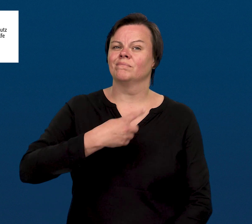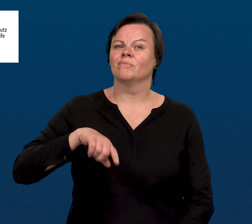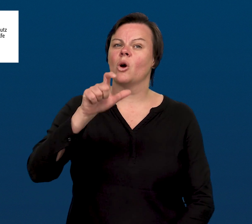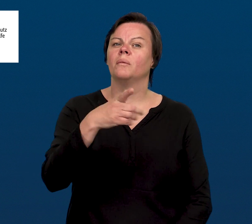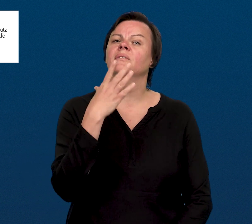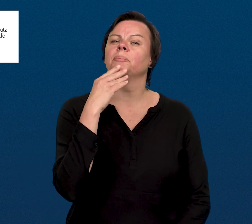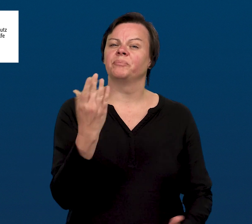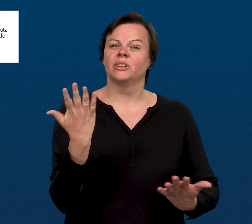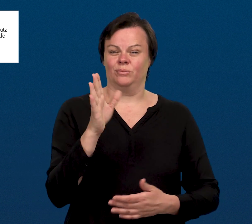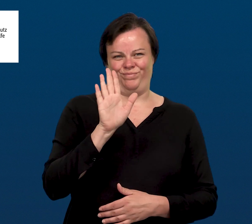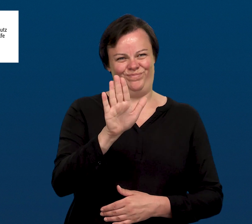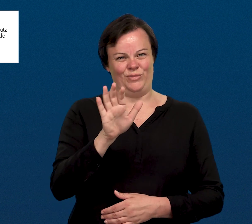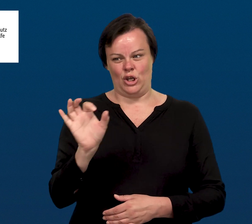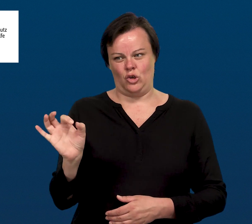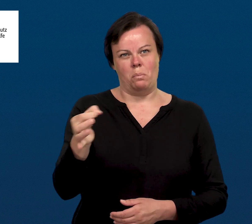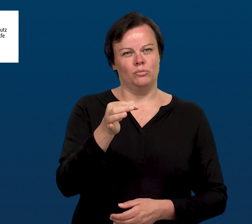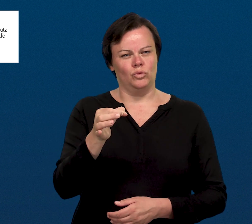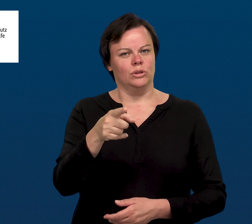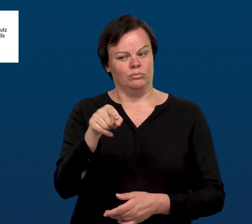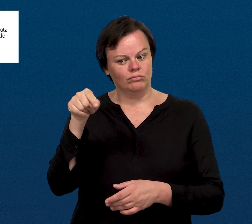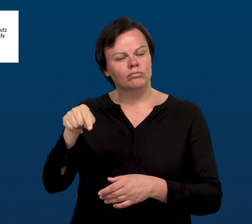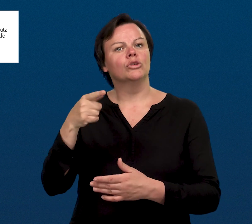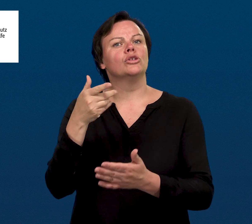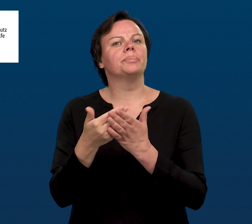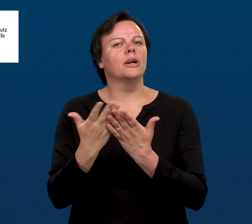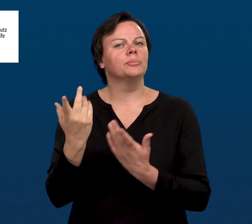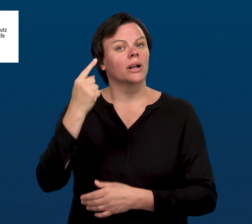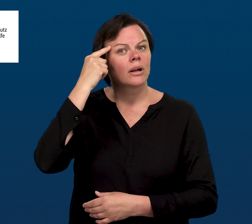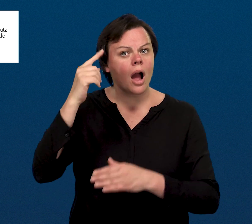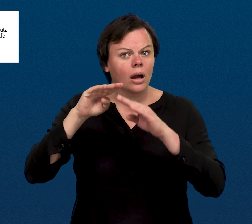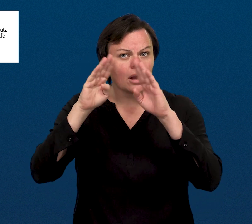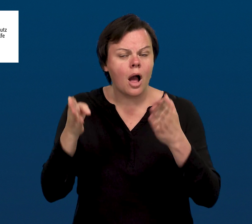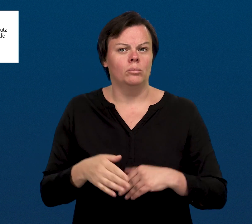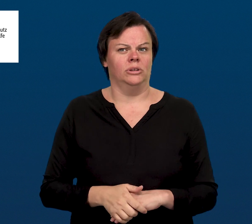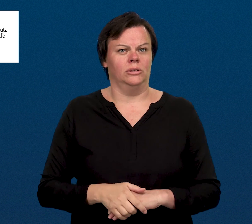Wir empfehlen Ihnen, sich in Ihrer Kommune zum Beispiel im Rathaus